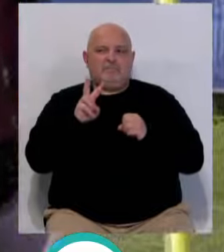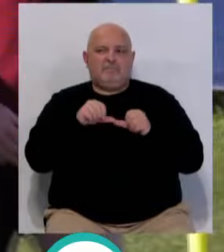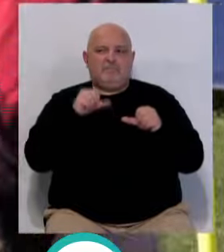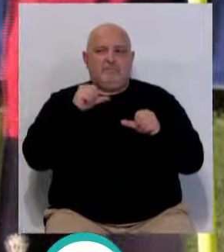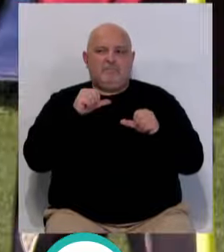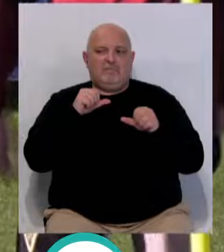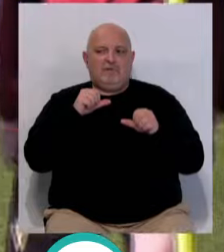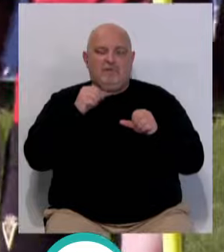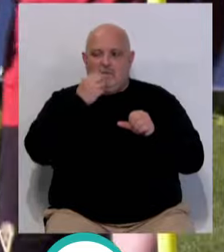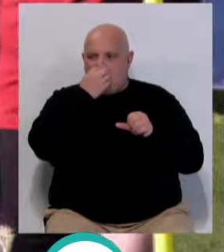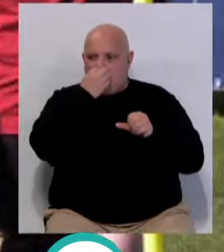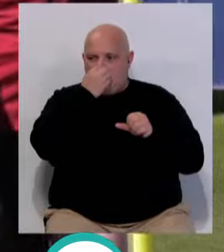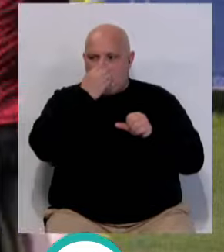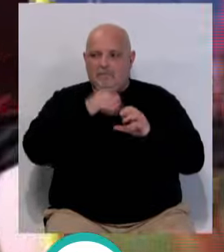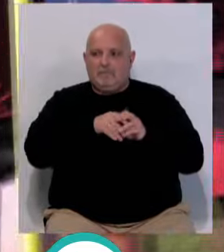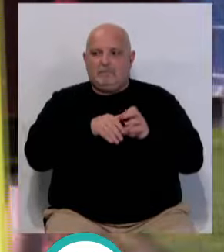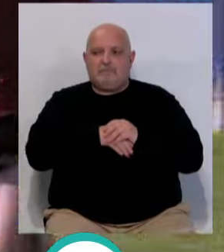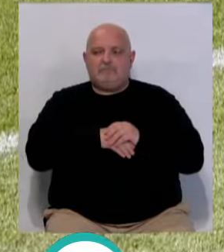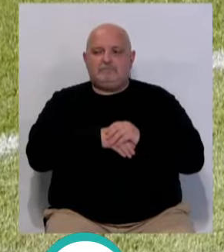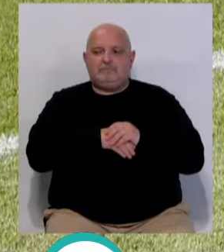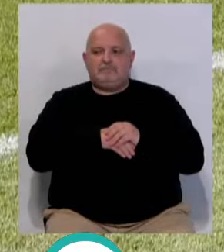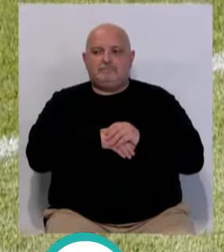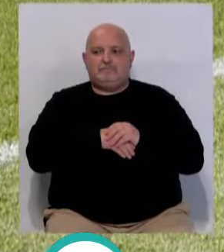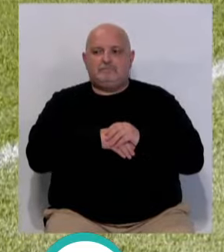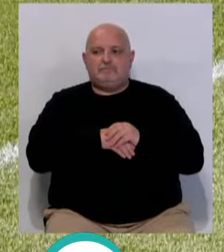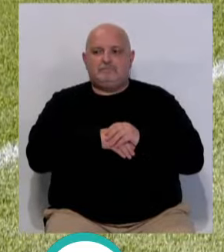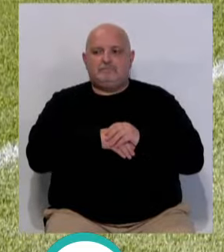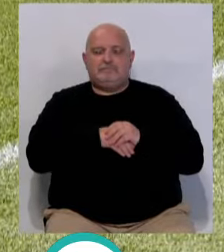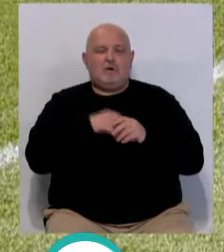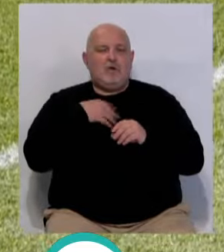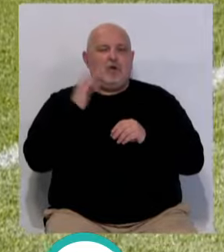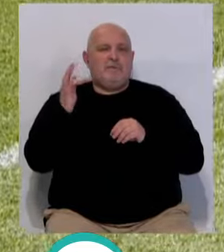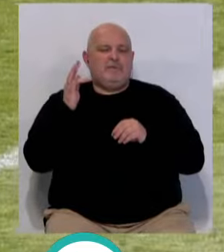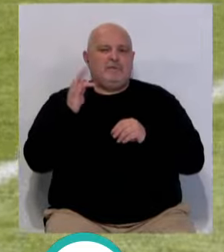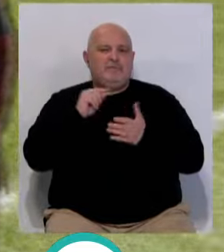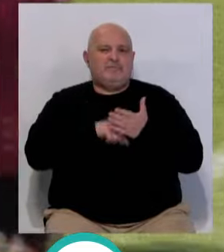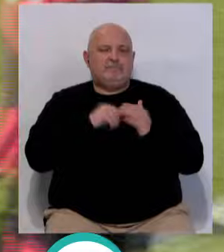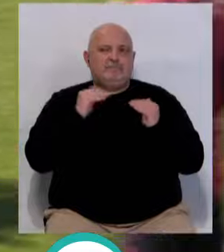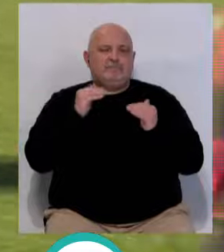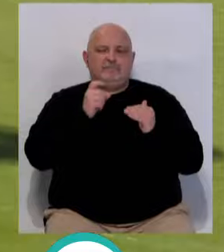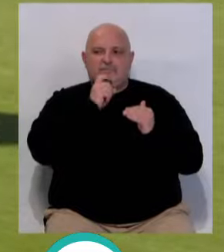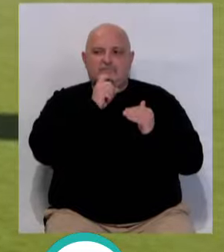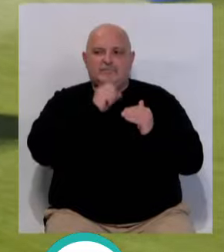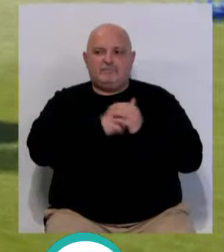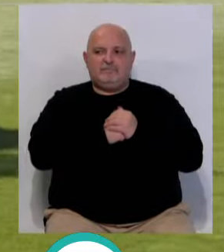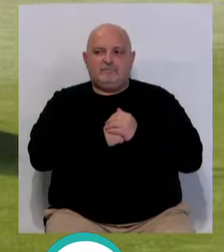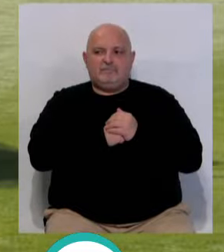muy muy muy optimista con los fichajes merado complicado pero lo cierto Es que en los últimos